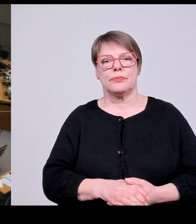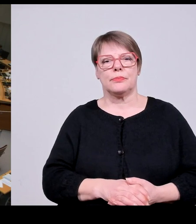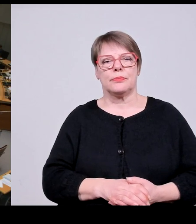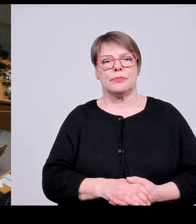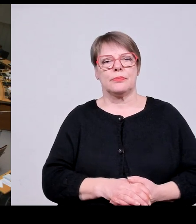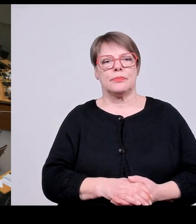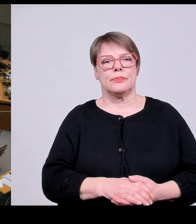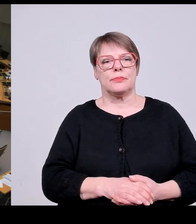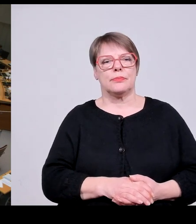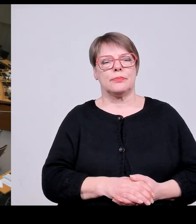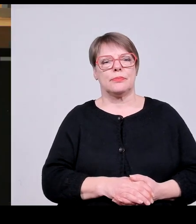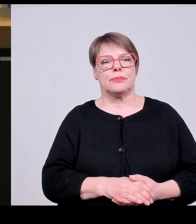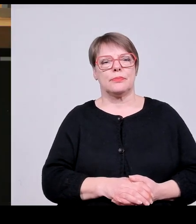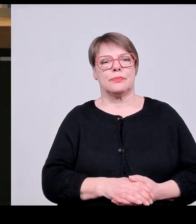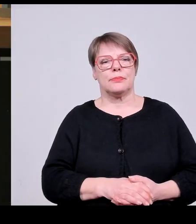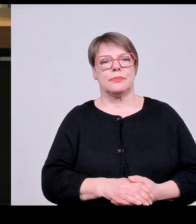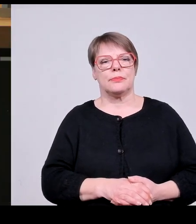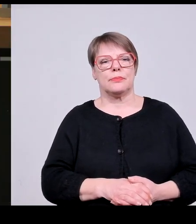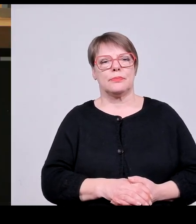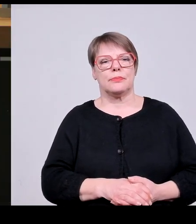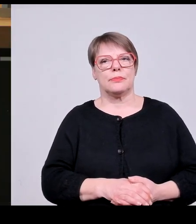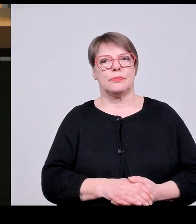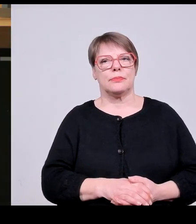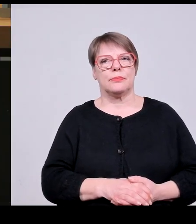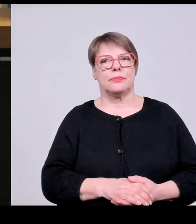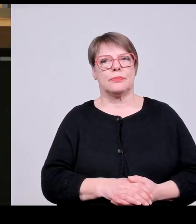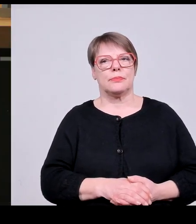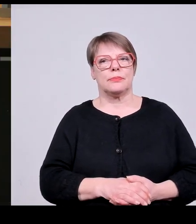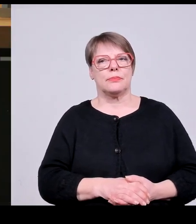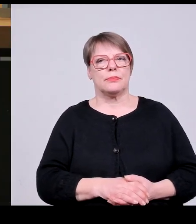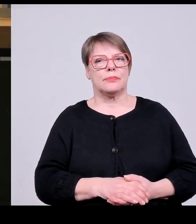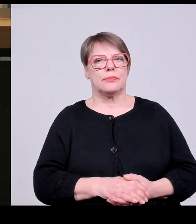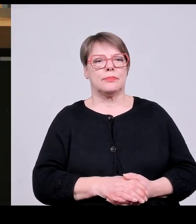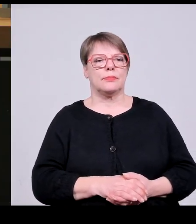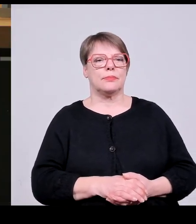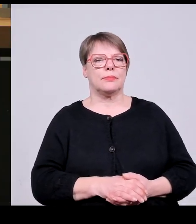Ja. Vielen Dank, Frau Präsidentin, sehr geehrte Damen und Herren!